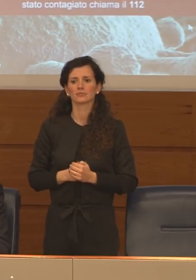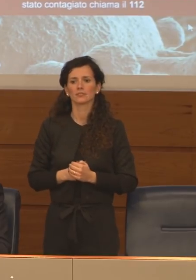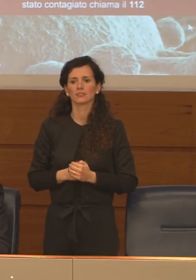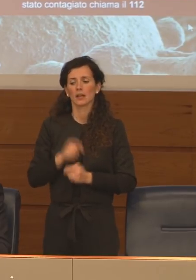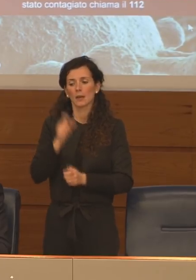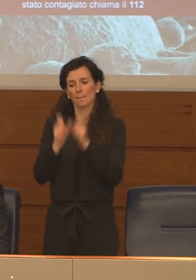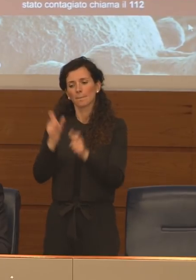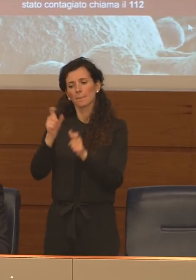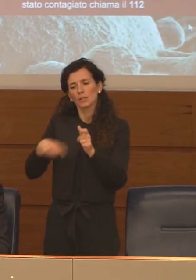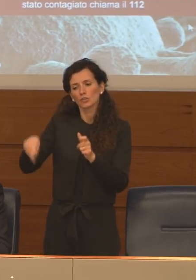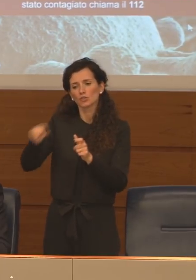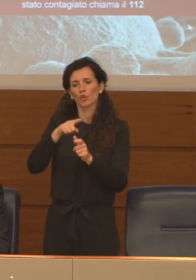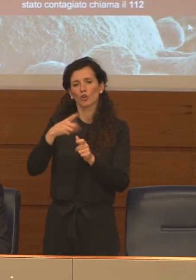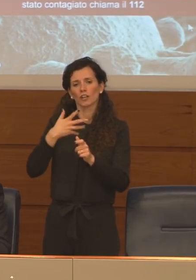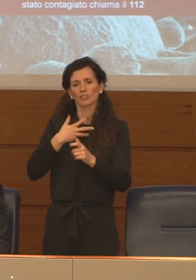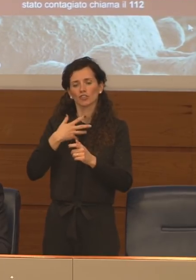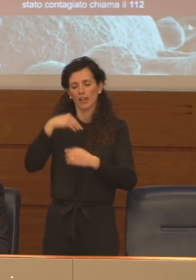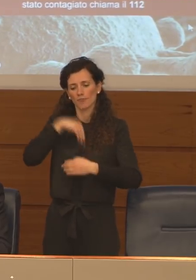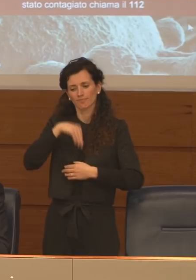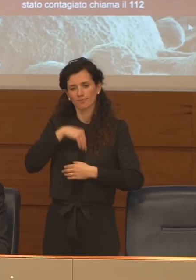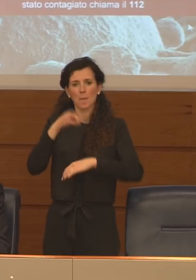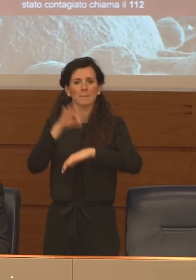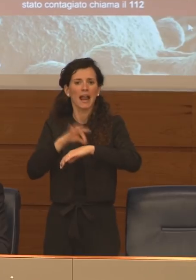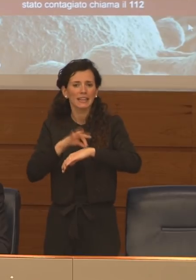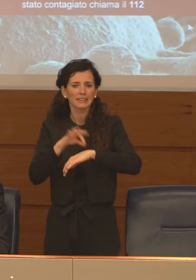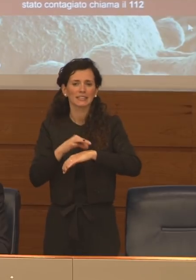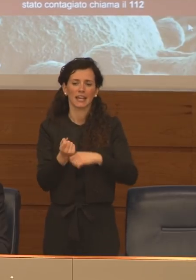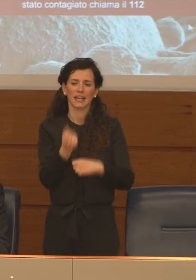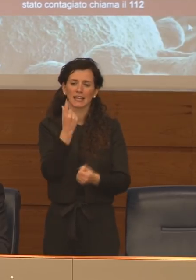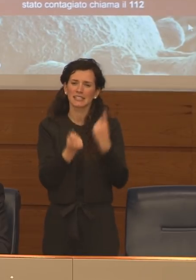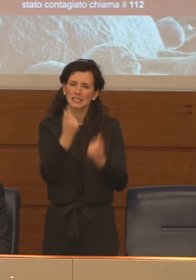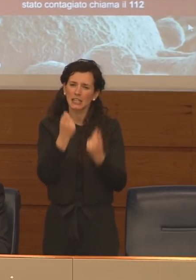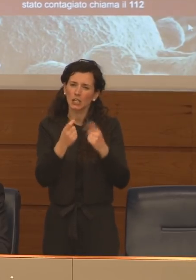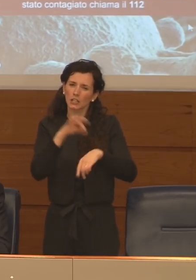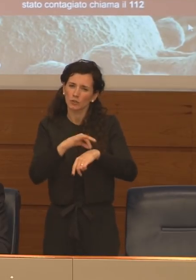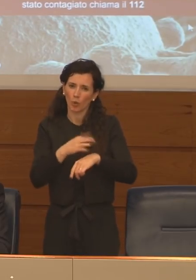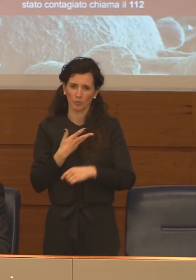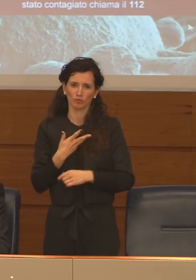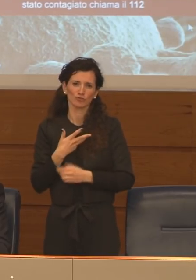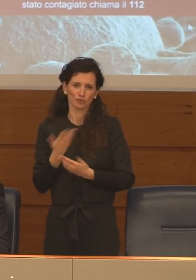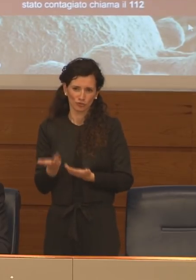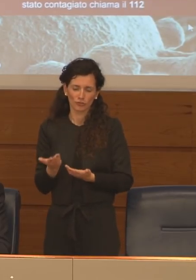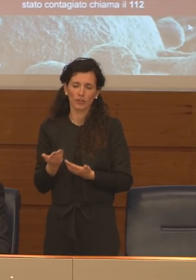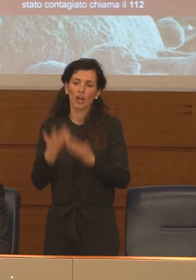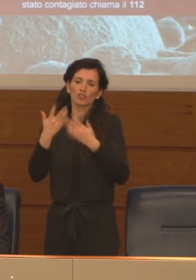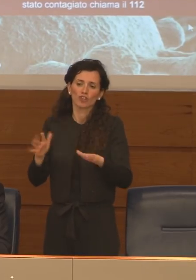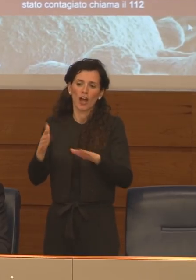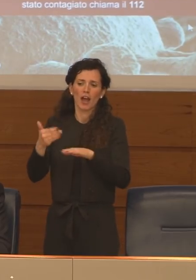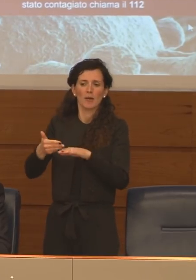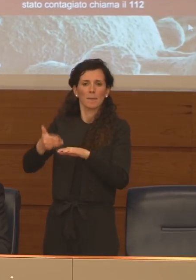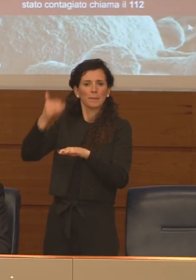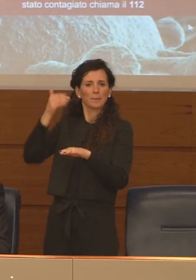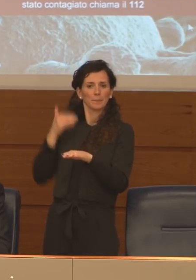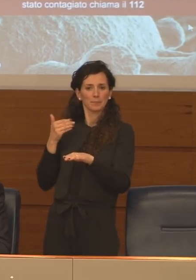hanno tutta una serie di sintomi e di malattie che erano già pregresse al coronavirus